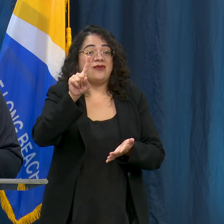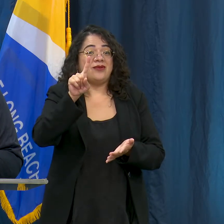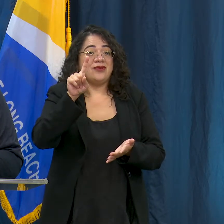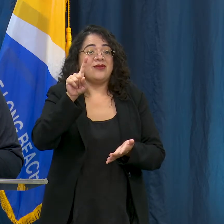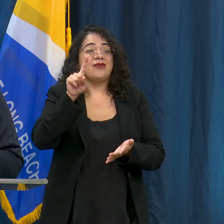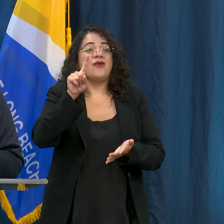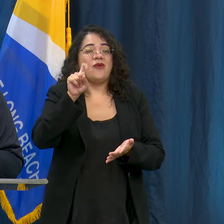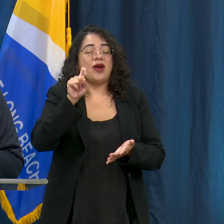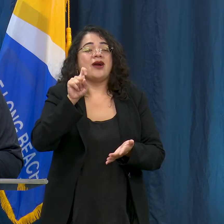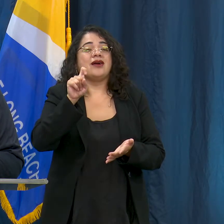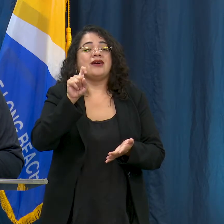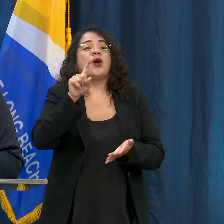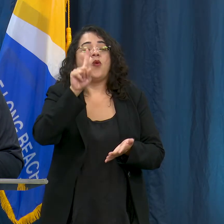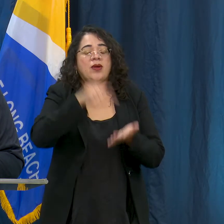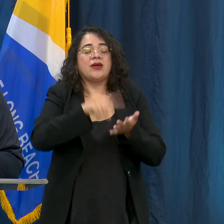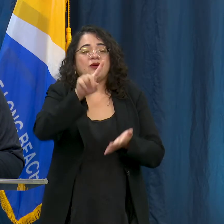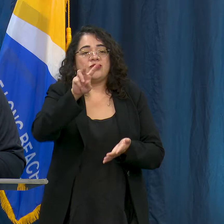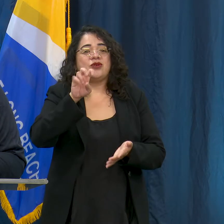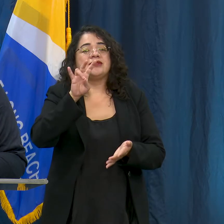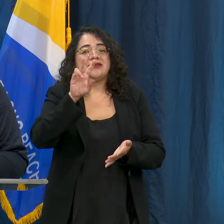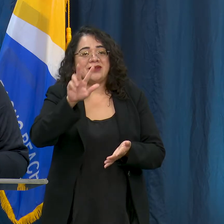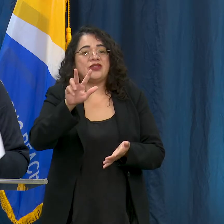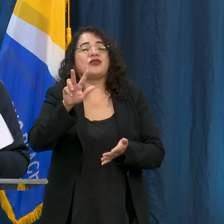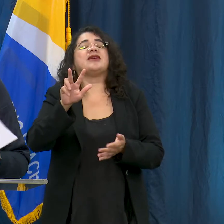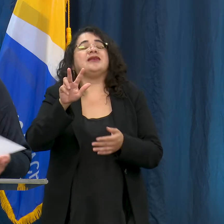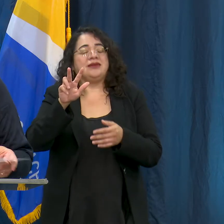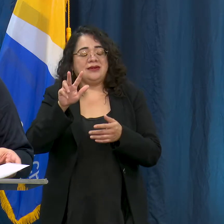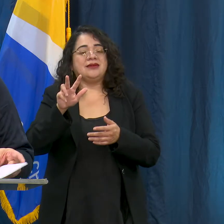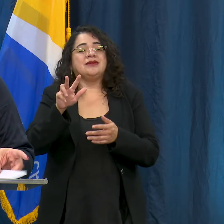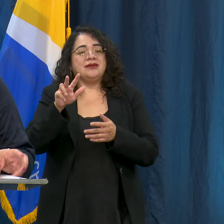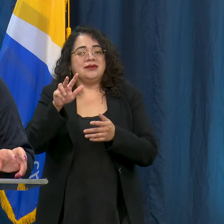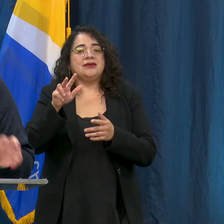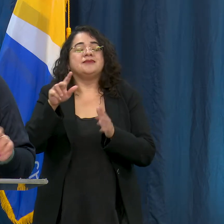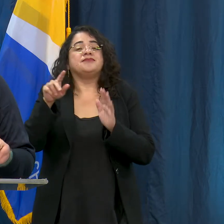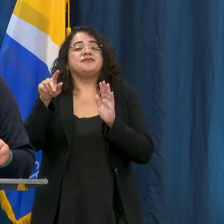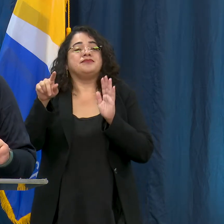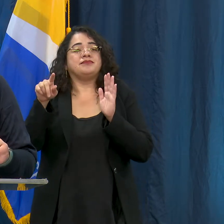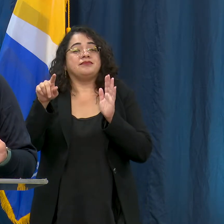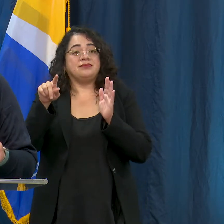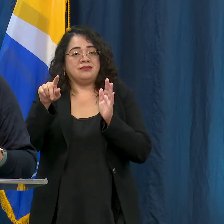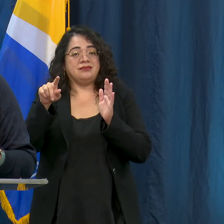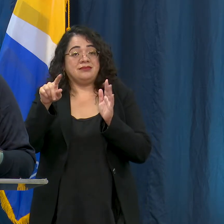an sido el Centro zenful Maria de largo plazo nuestra capacidad de los hospitals